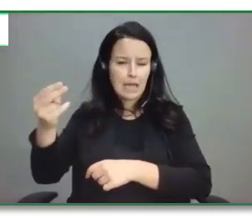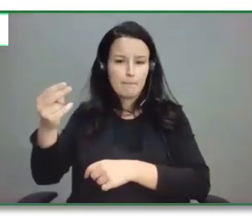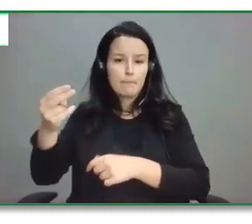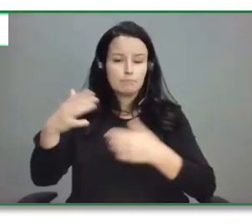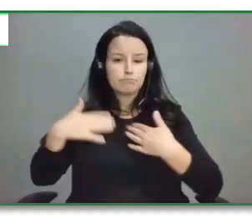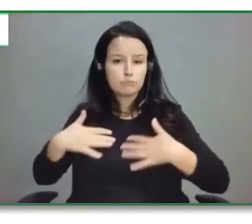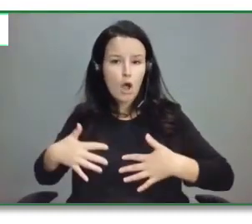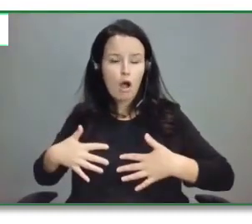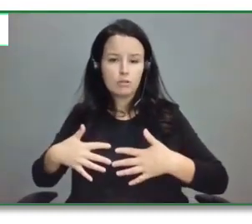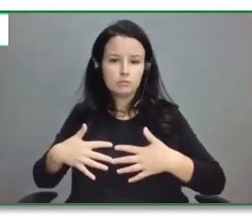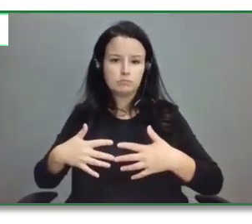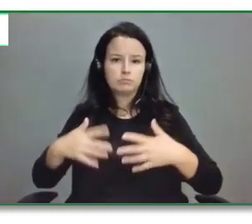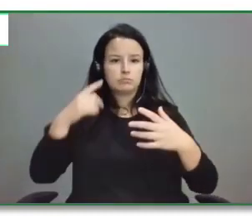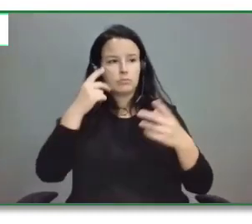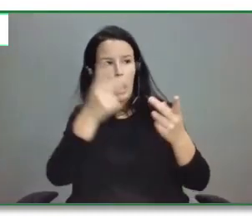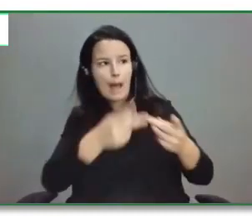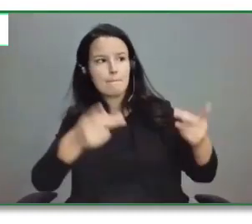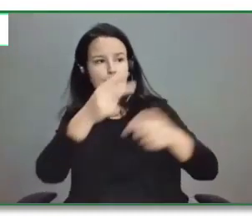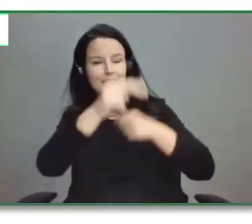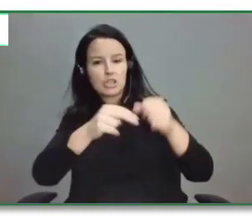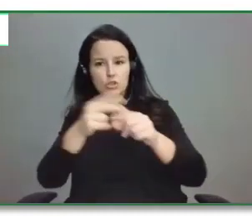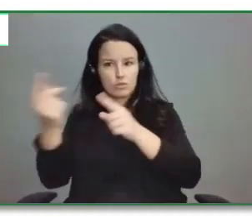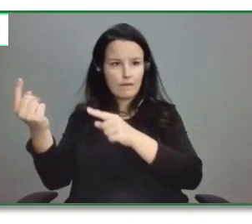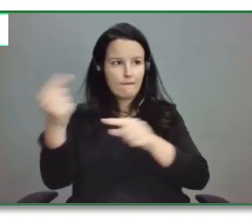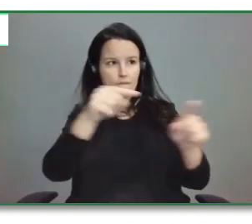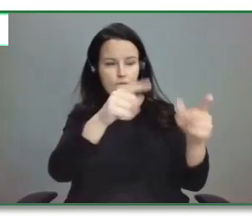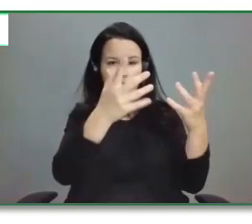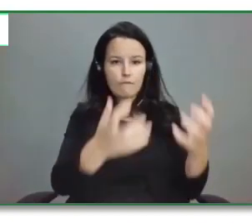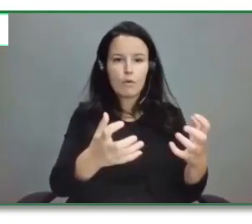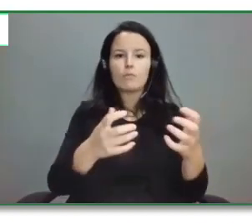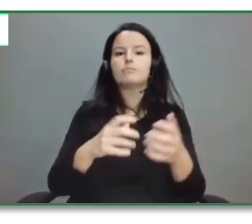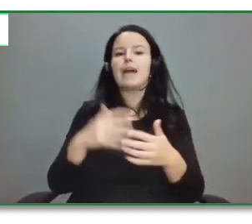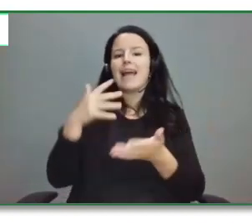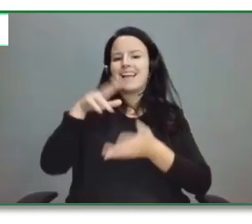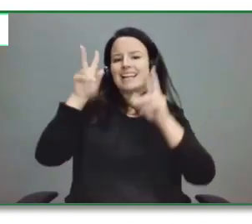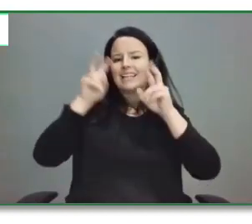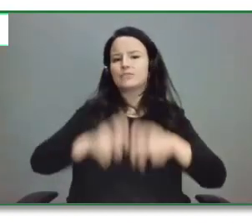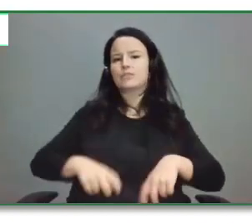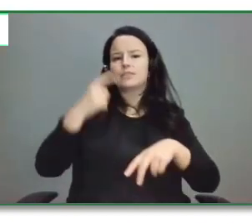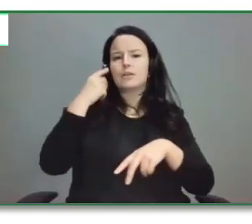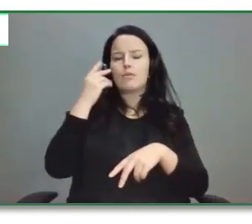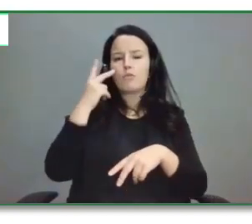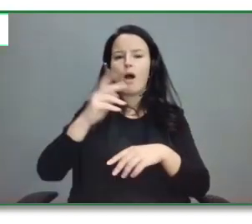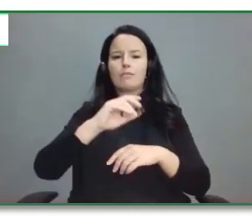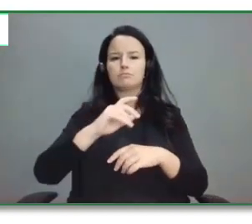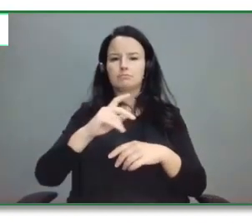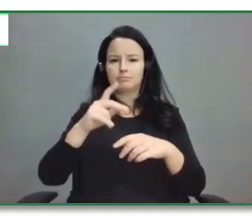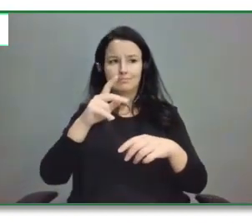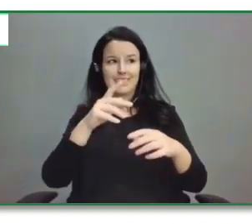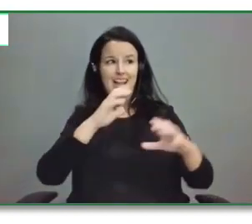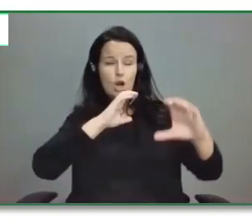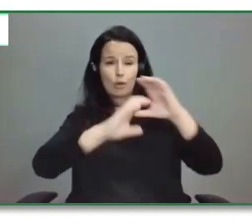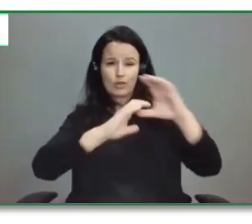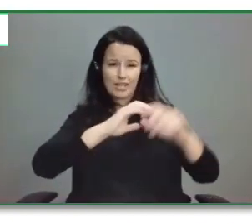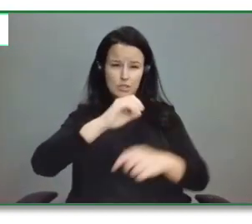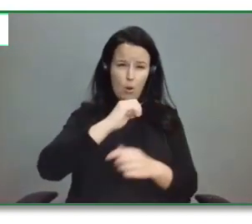parcs nationaux la présente sur la quantification de l'efficacité